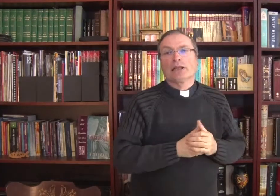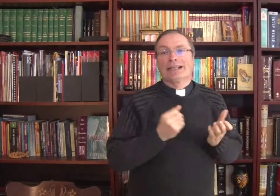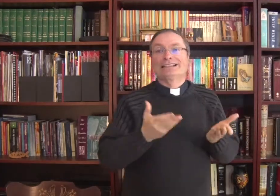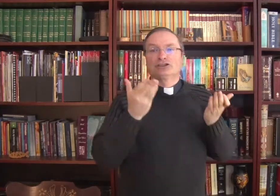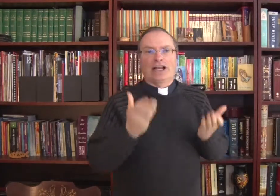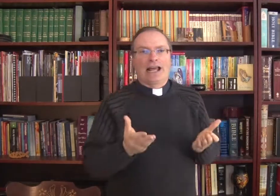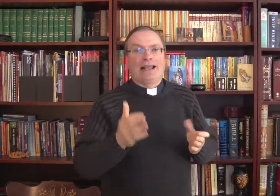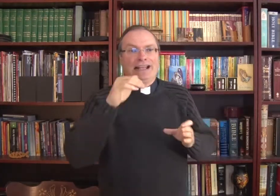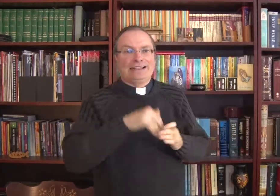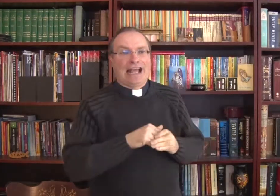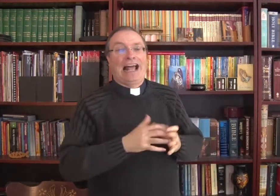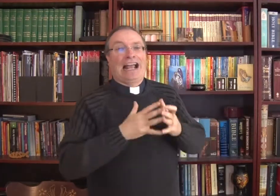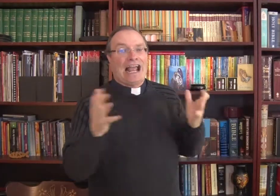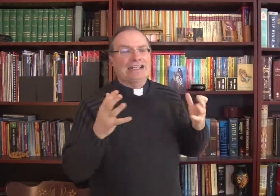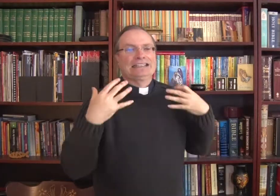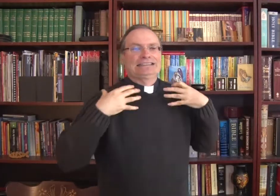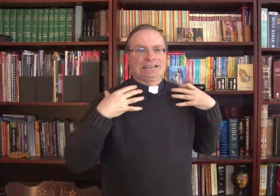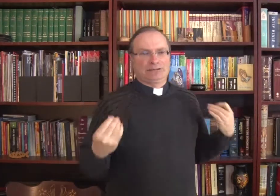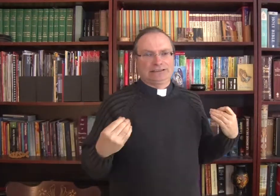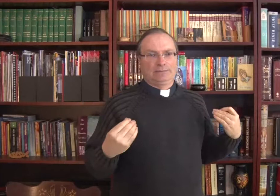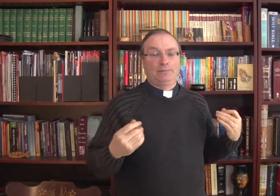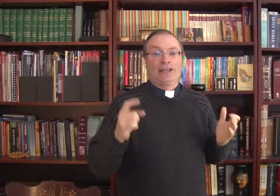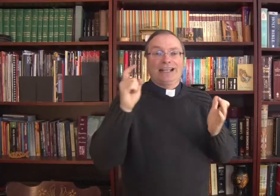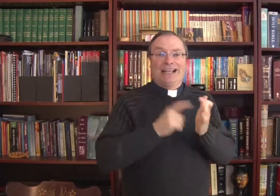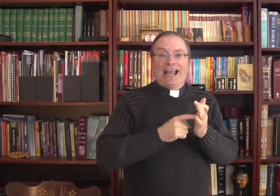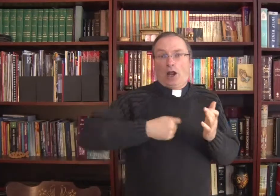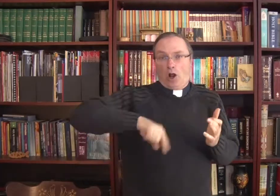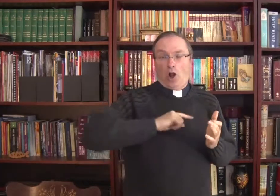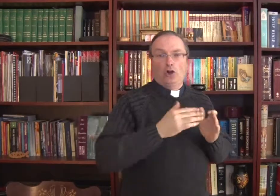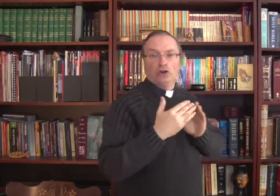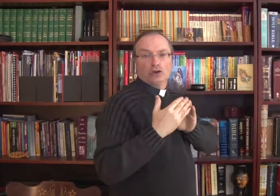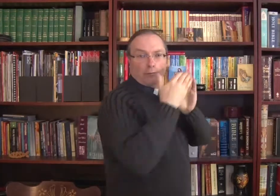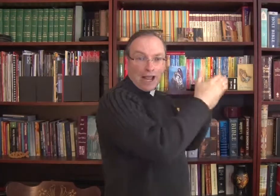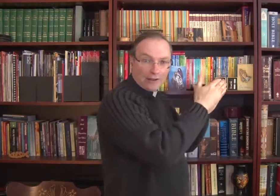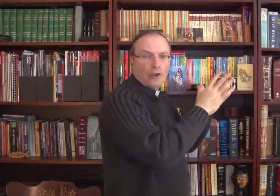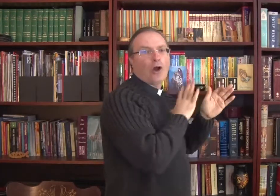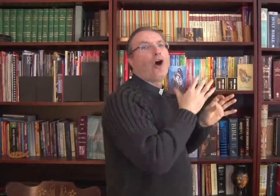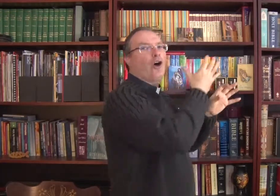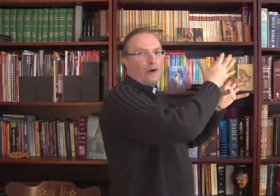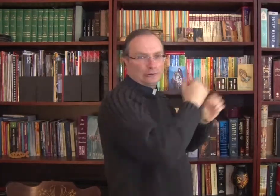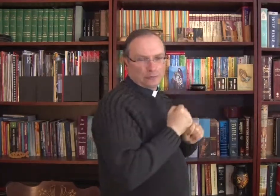Et cela, dans la grande simplicité, quand on demande, on reçoit,